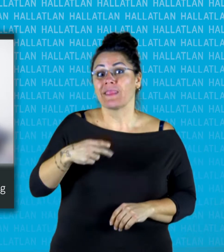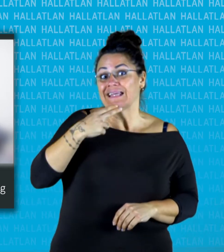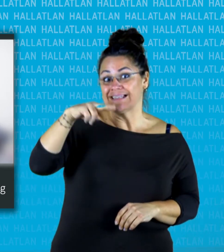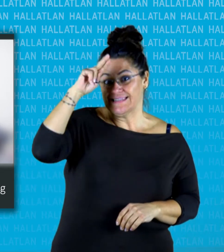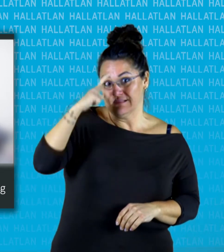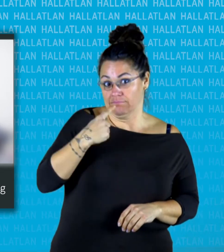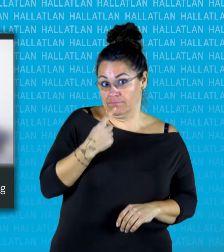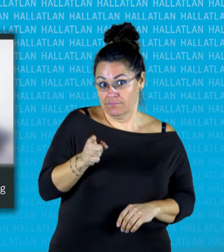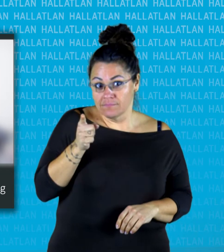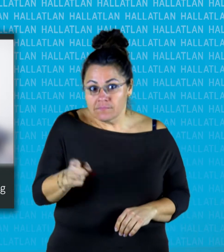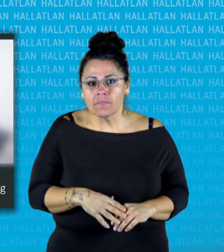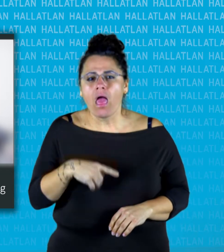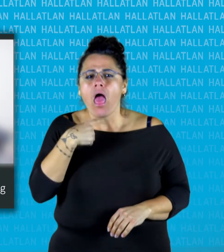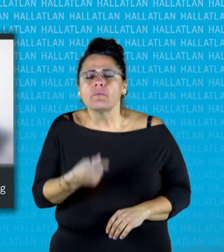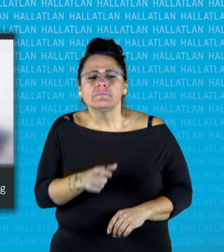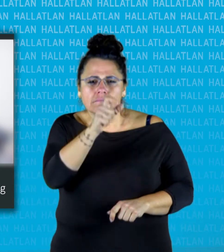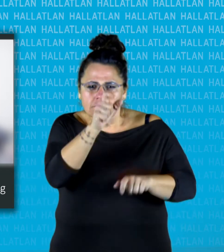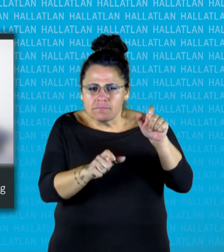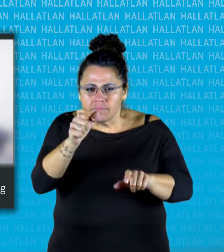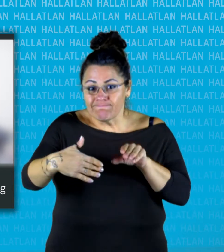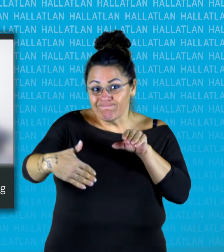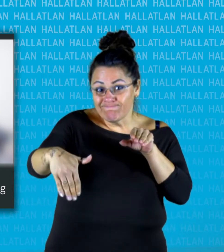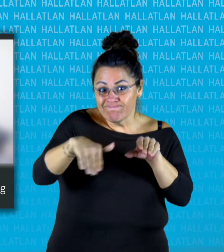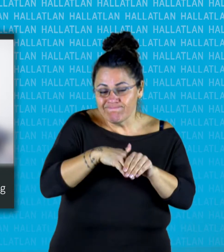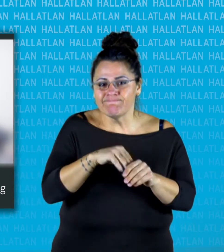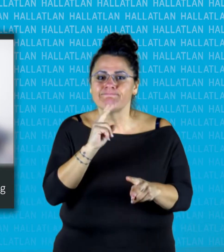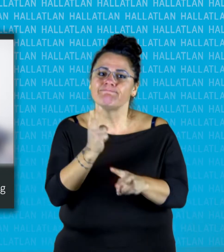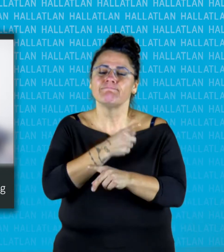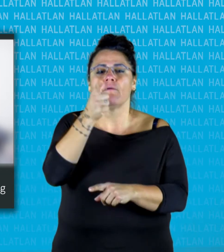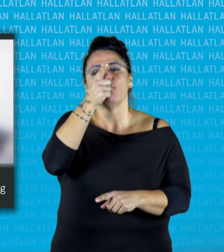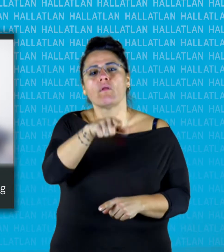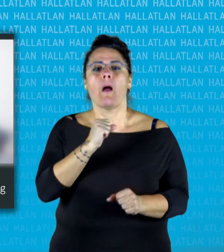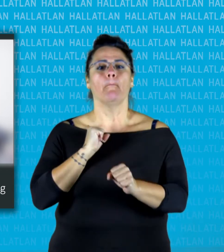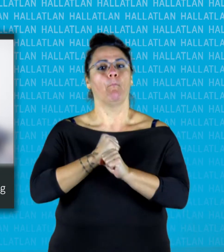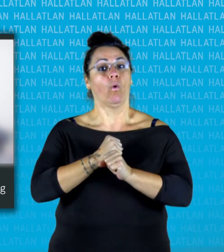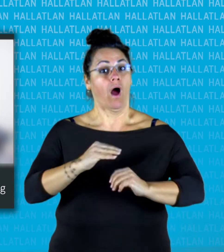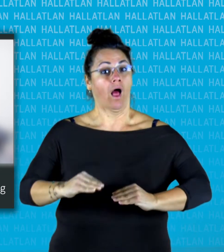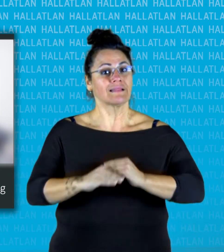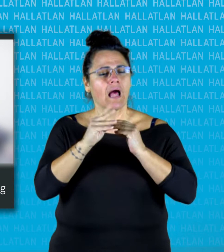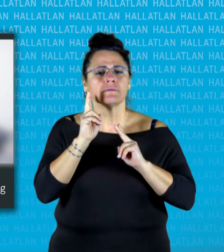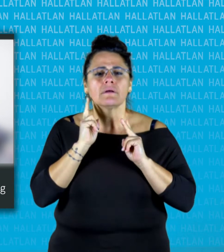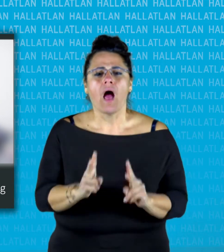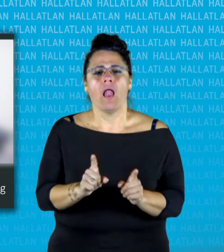„Van egy hosszabb betanítási folyamat,